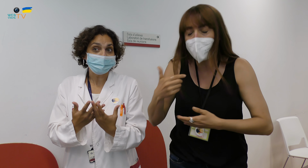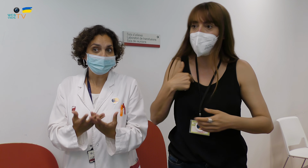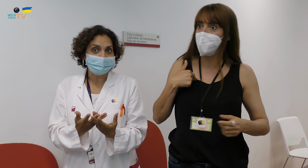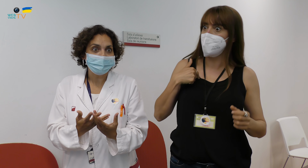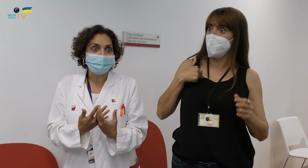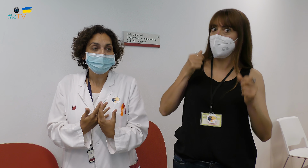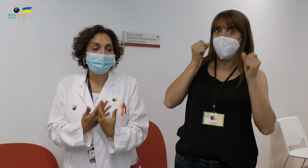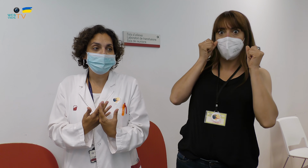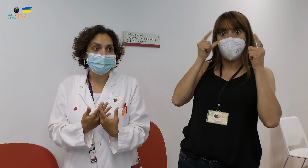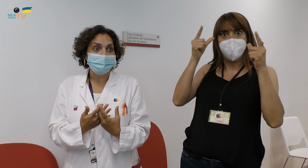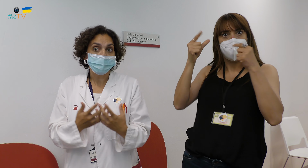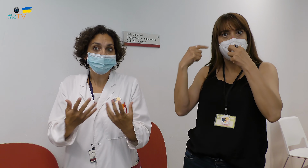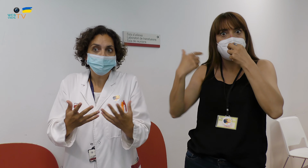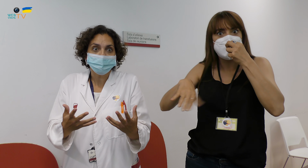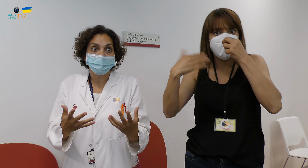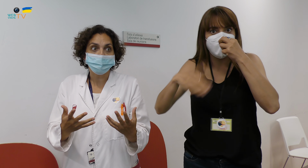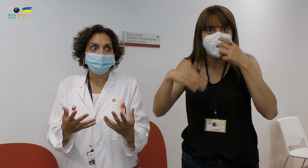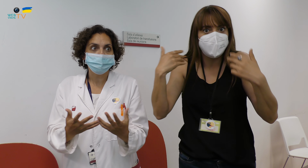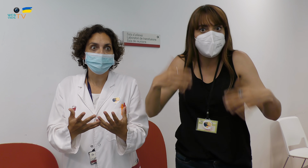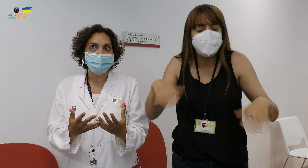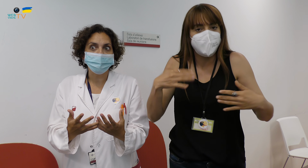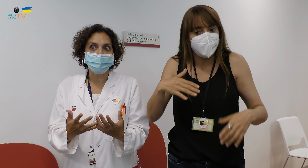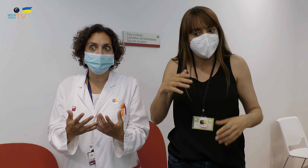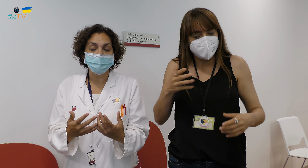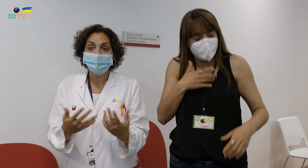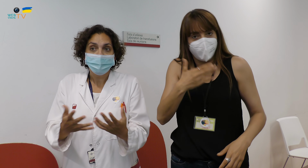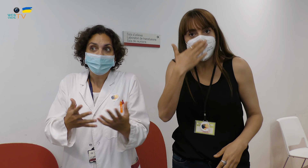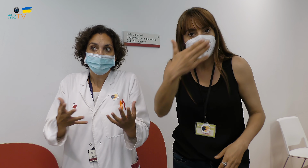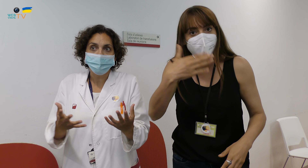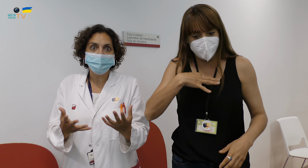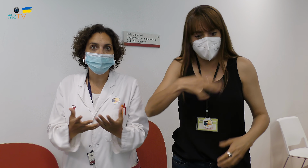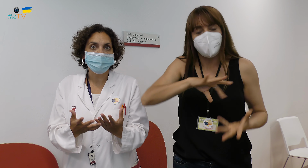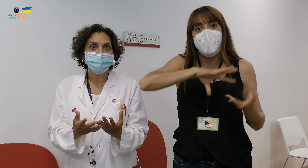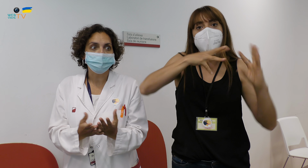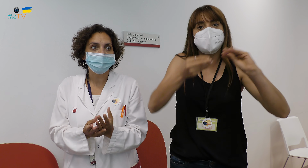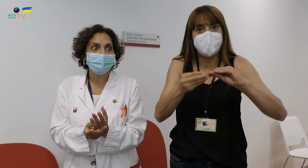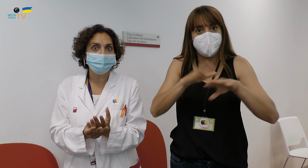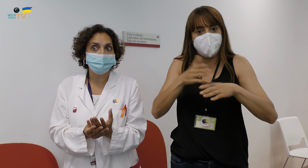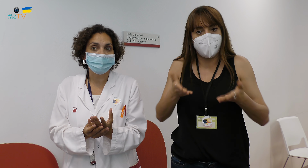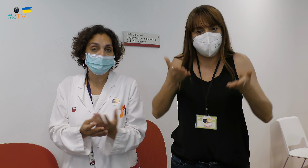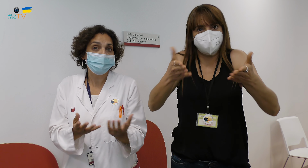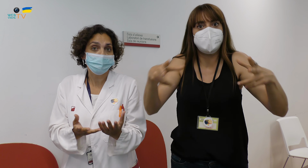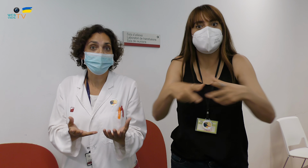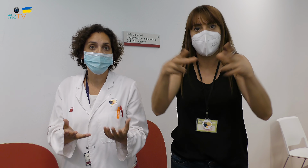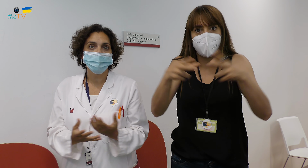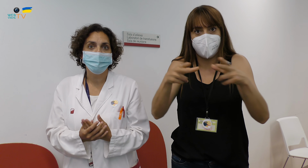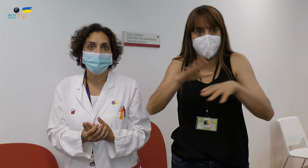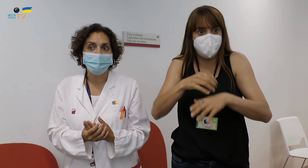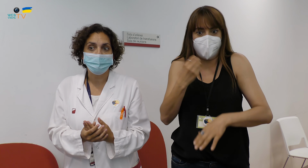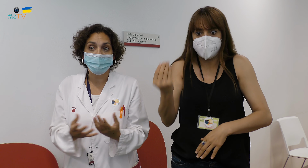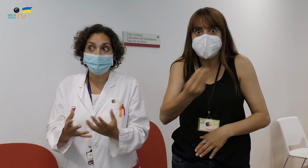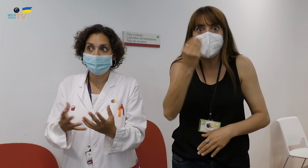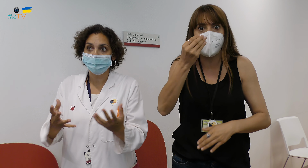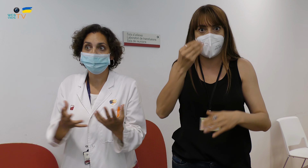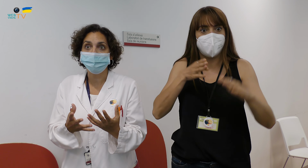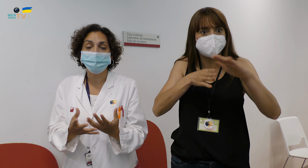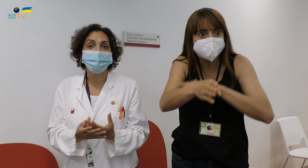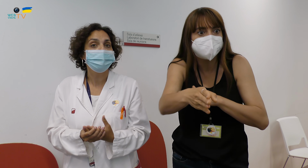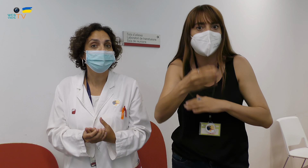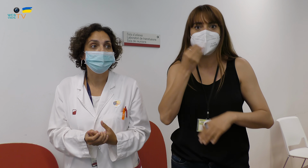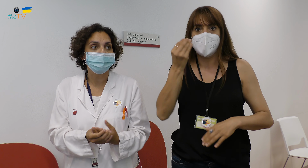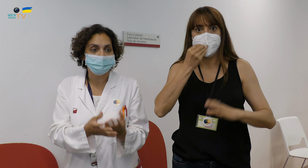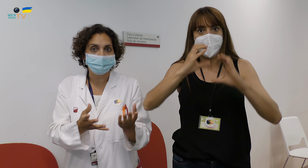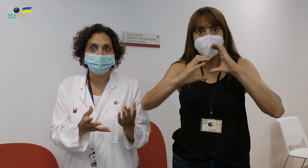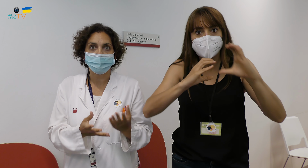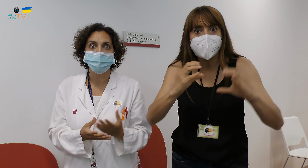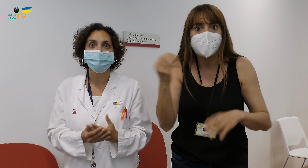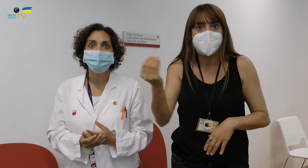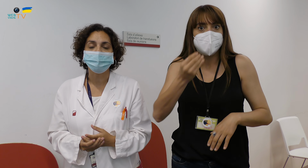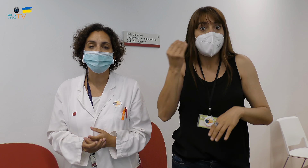la quantitat d’opcions que podem posar al servei de la societat per millorar la disponibilitat de donacions